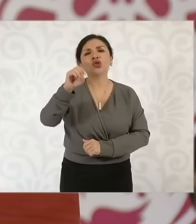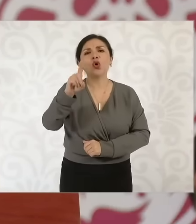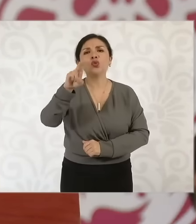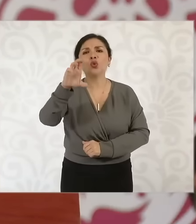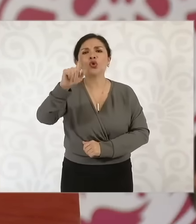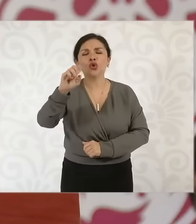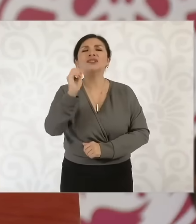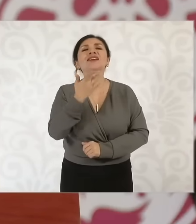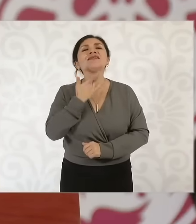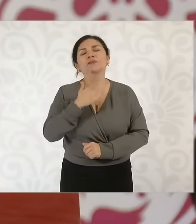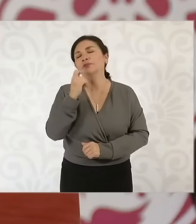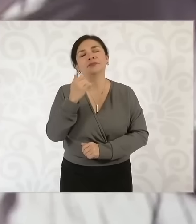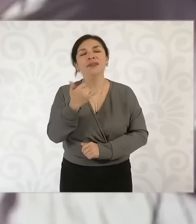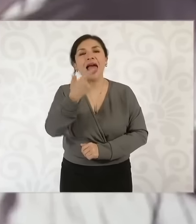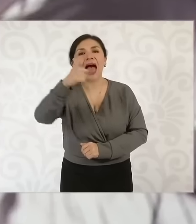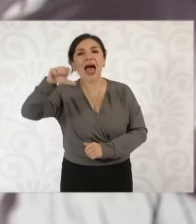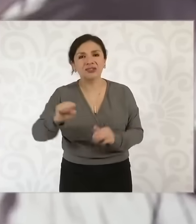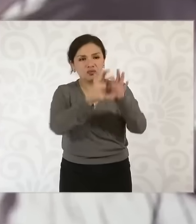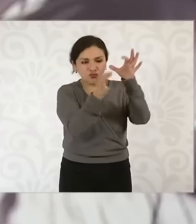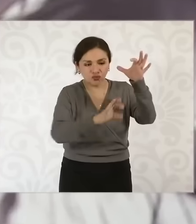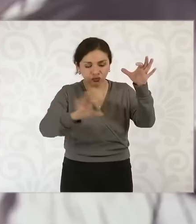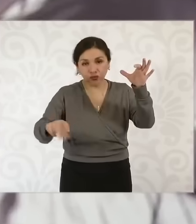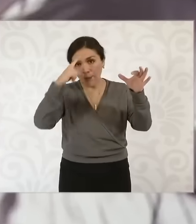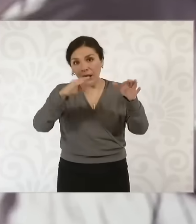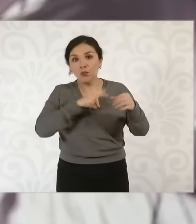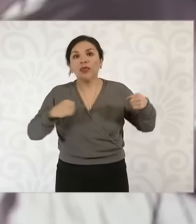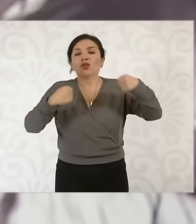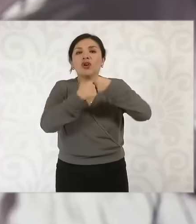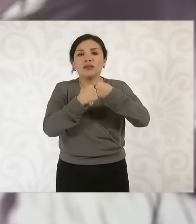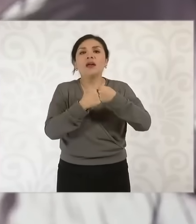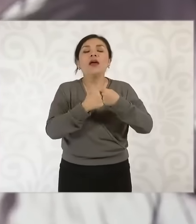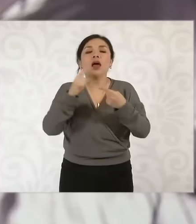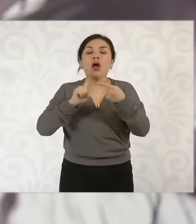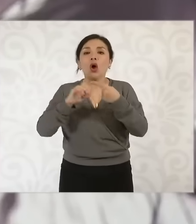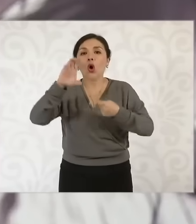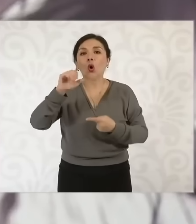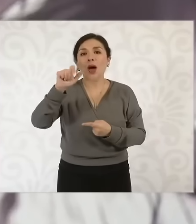que son necesarios para conectar algunos polos del bienestar, en particular el cuacalcos 2 y luego la